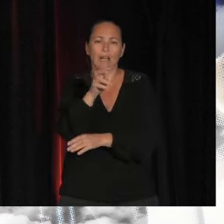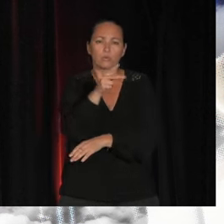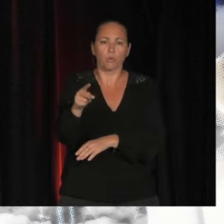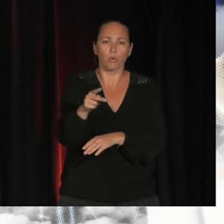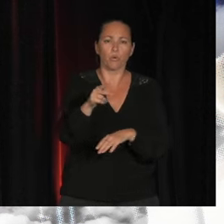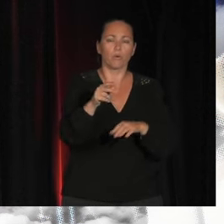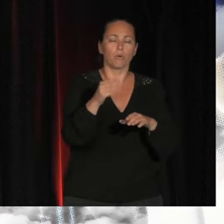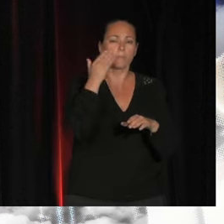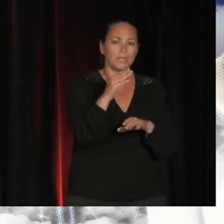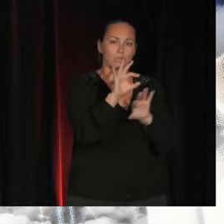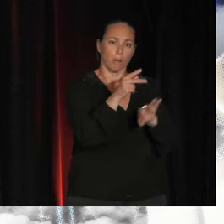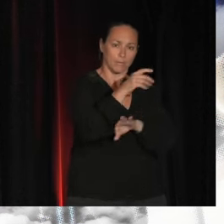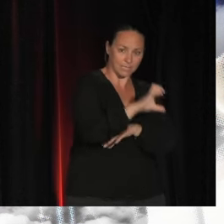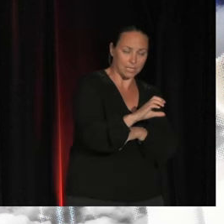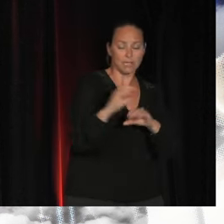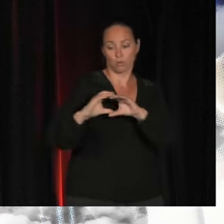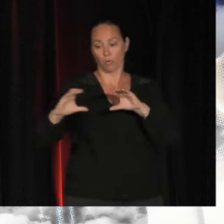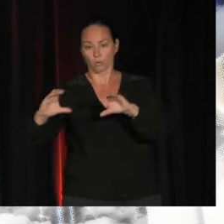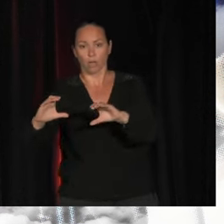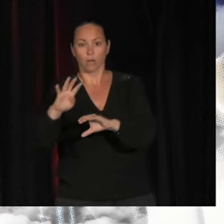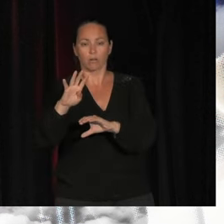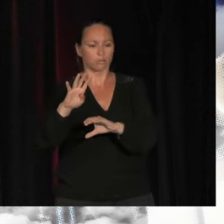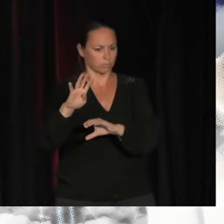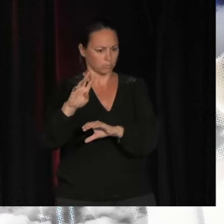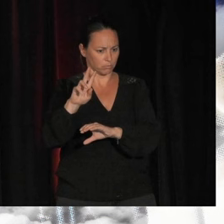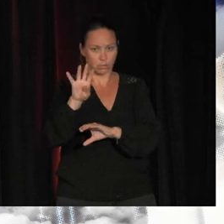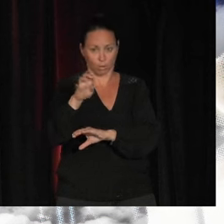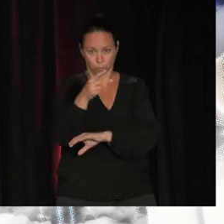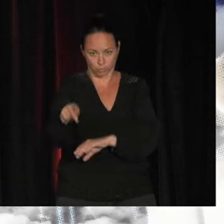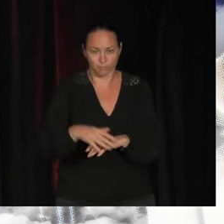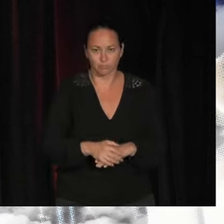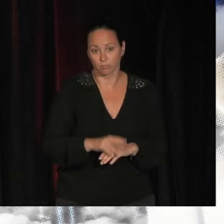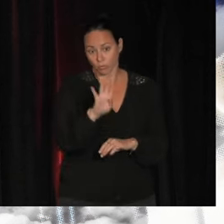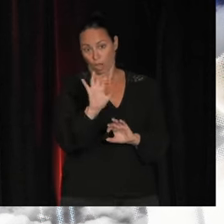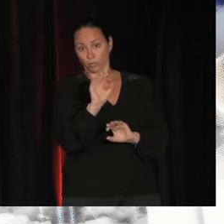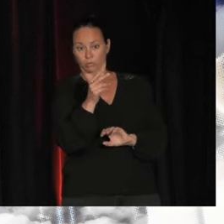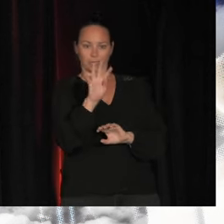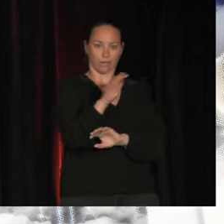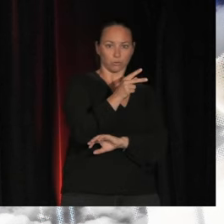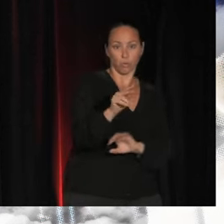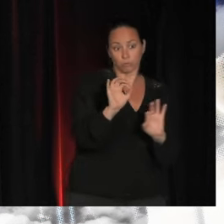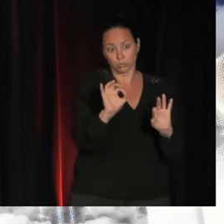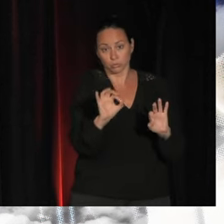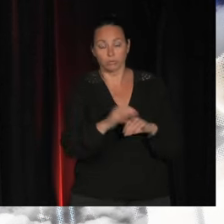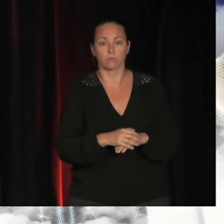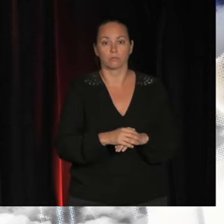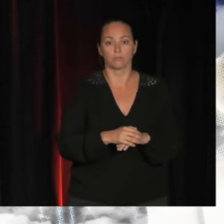sur PC et 60 sur consoles. 40 euros sur PC, c'était un bon prix. Les gens sur consoles, comme d'habitude, ils sont là juste pour financer le reste.